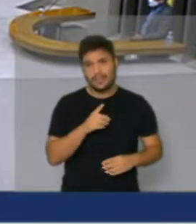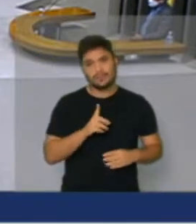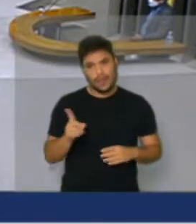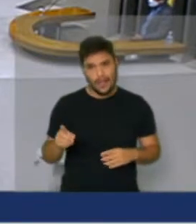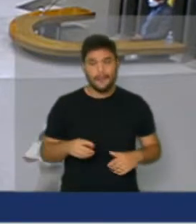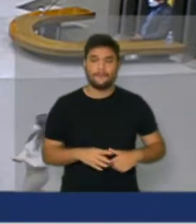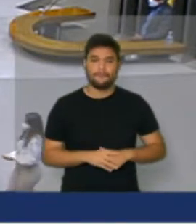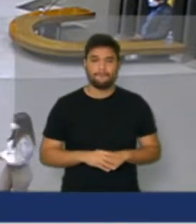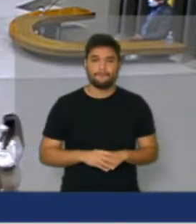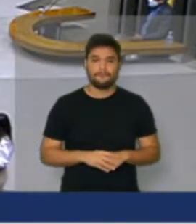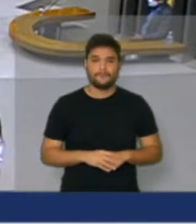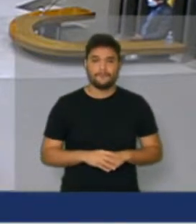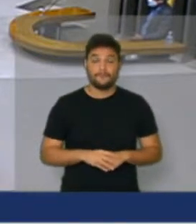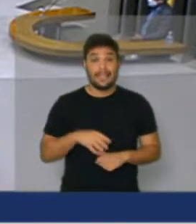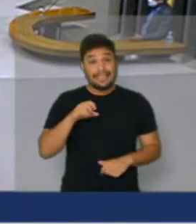E SE TIVER OUTROS MUNICÍPIOS FAÇO QUESTÃO DE FALAR,